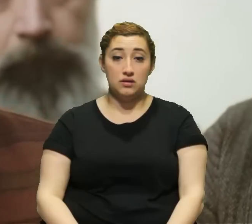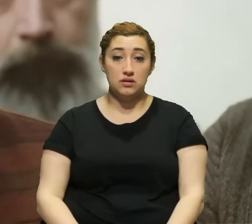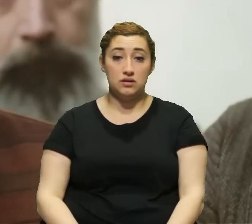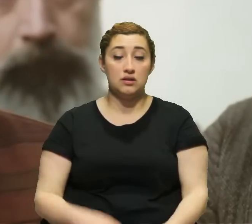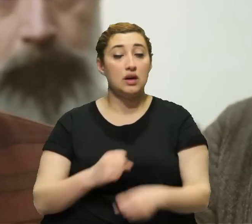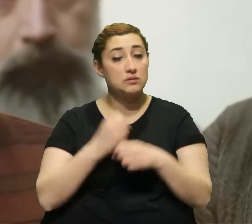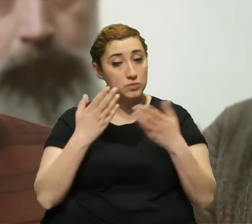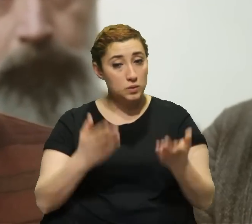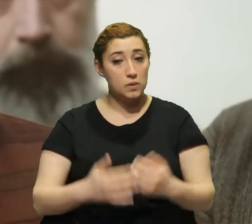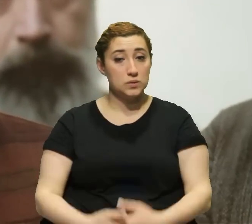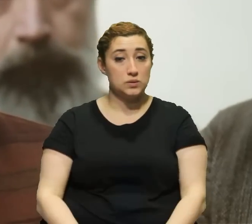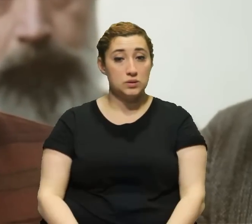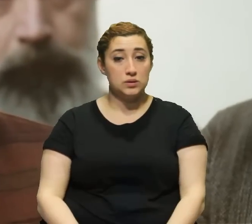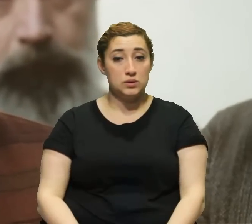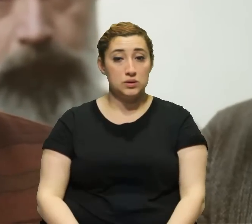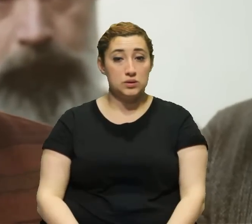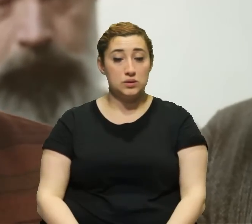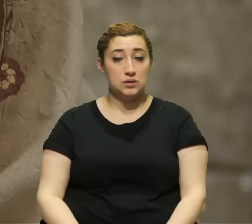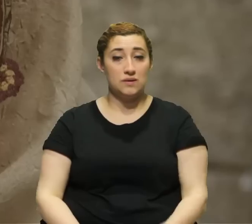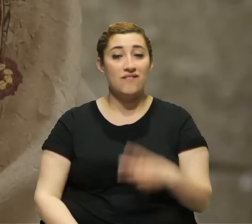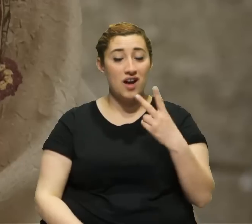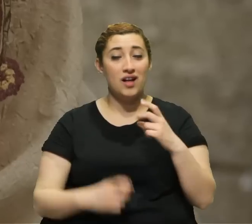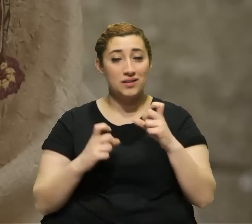Geçmiş olsun Valide Sultan.